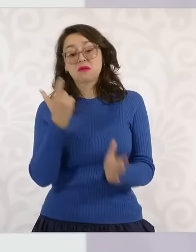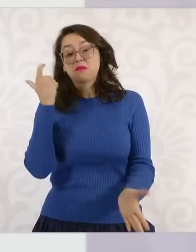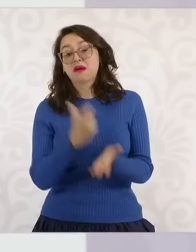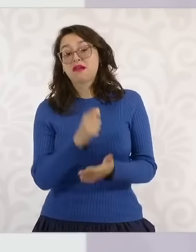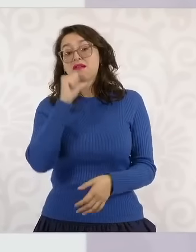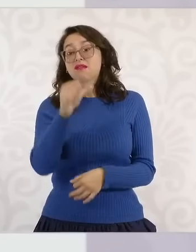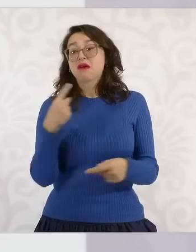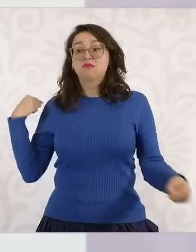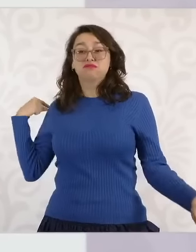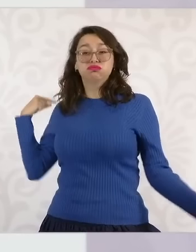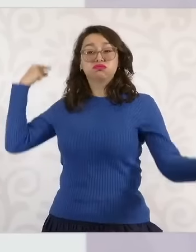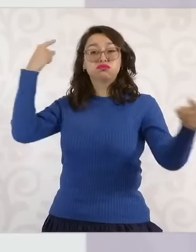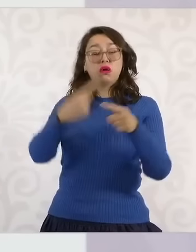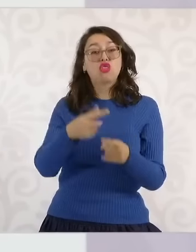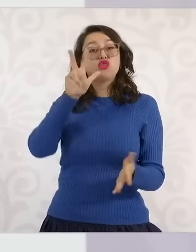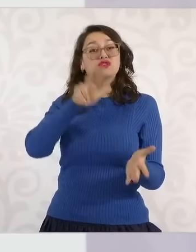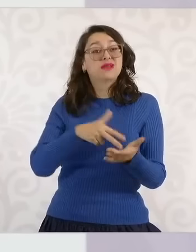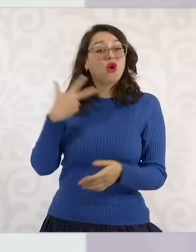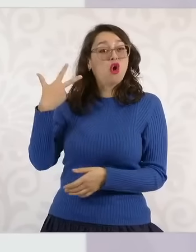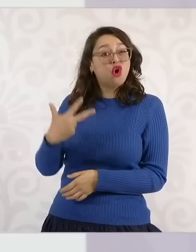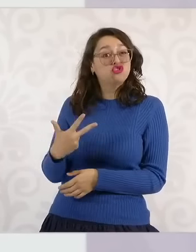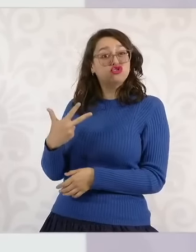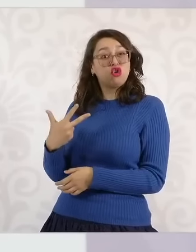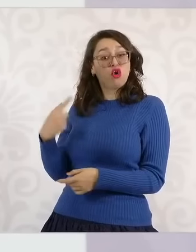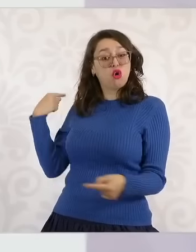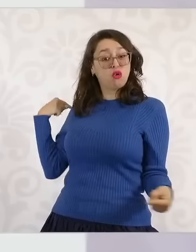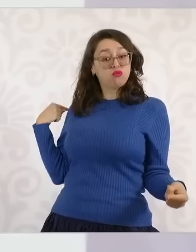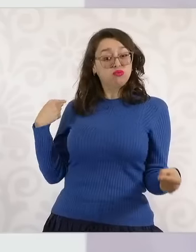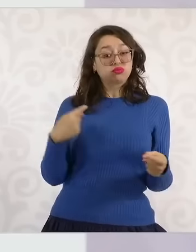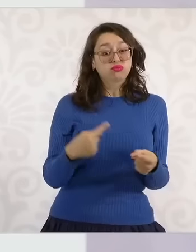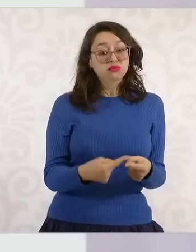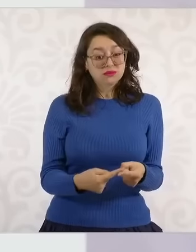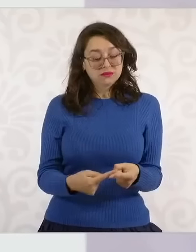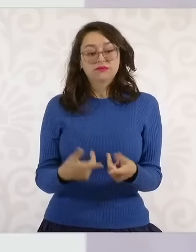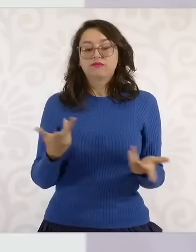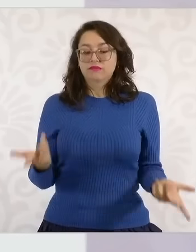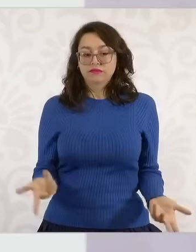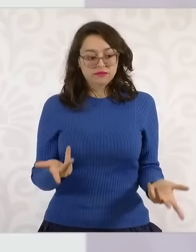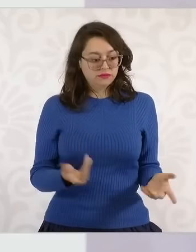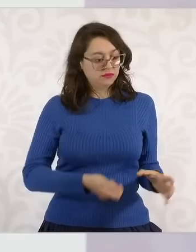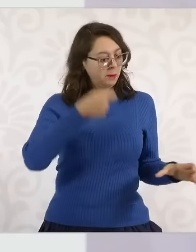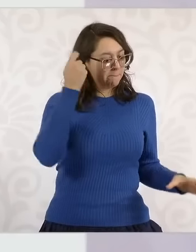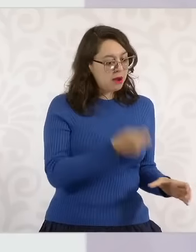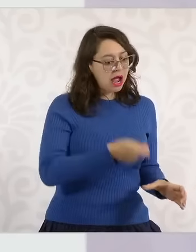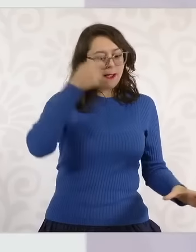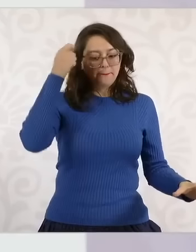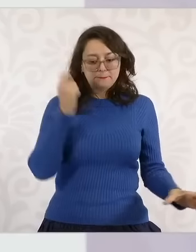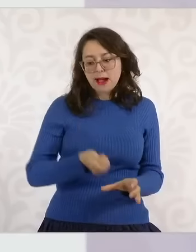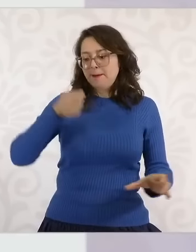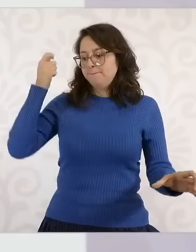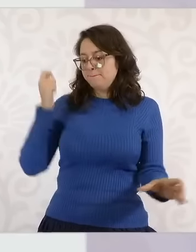que hay resoluciones judiciales, que hoy se llegó a la última instancia y es importante porque ha